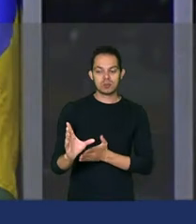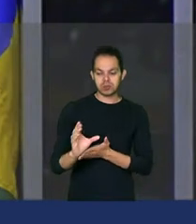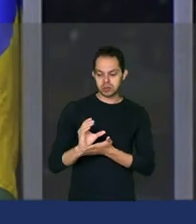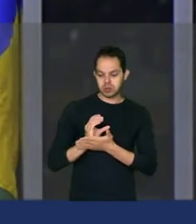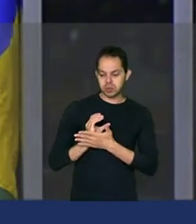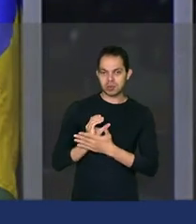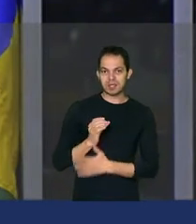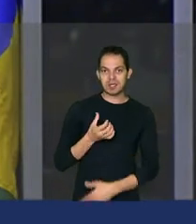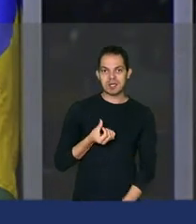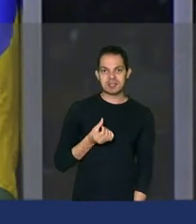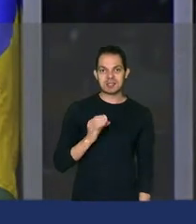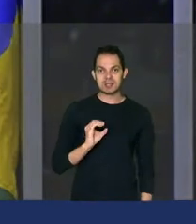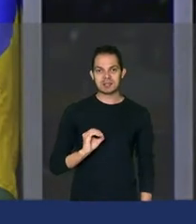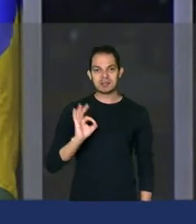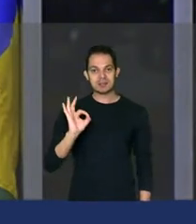PROFESSOR O DIREITO DE RECEBER 60% DOS PRECATÓRIOS DO